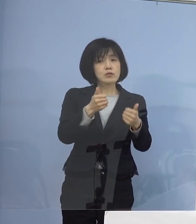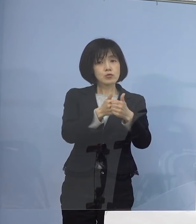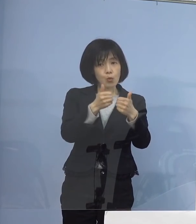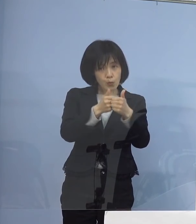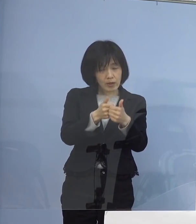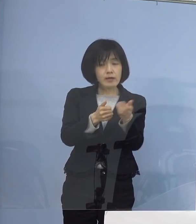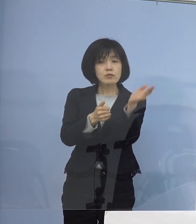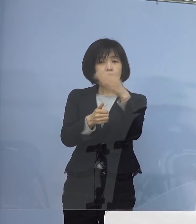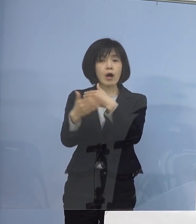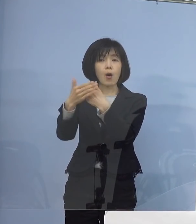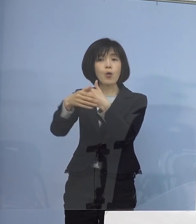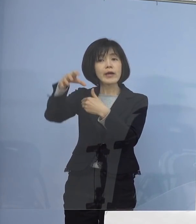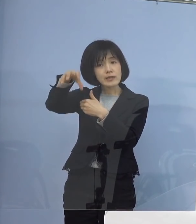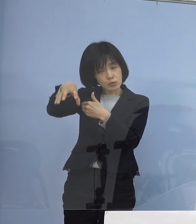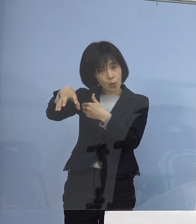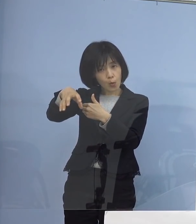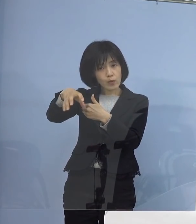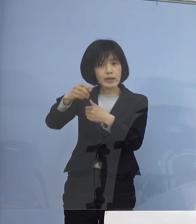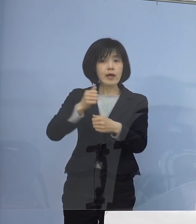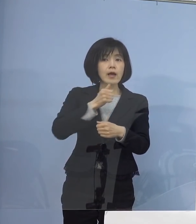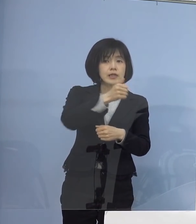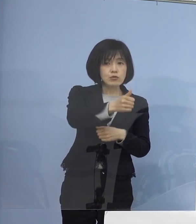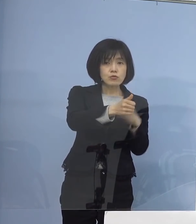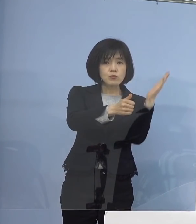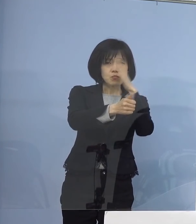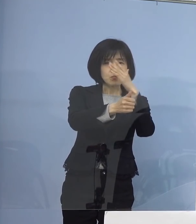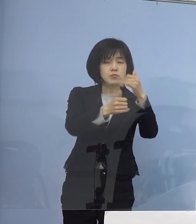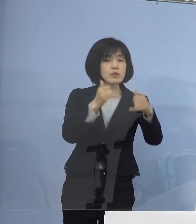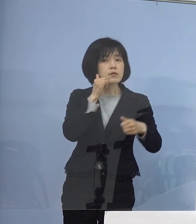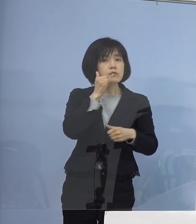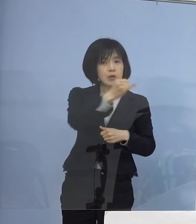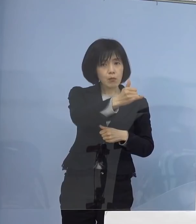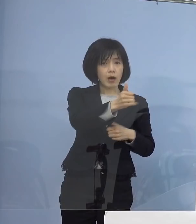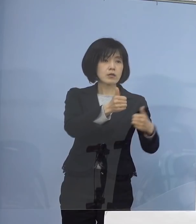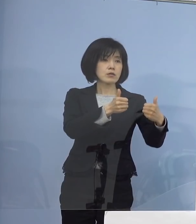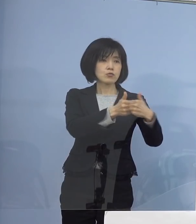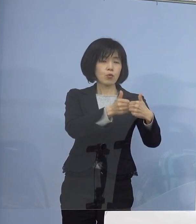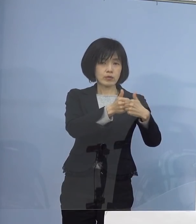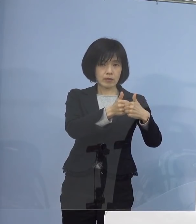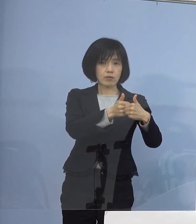電話でまずはご相談をいただくなど まずはご自身を